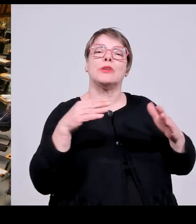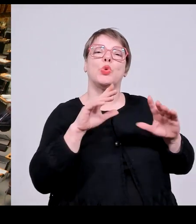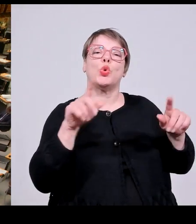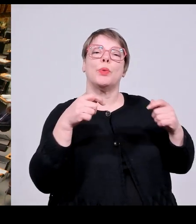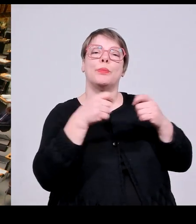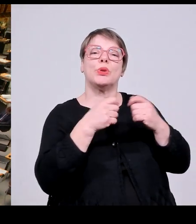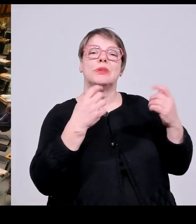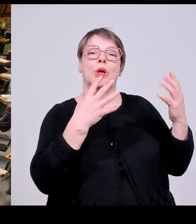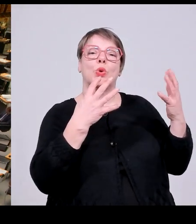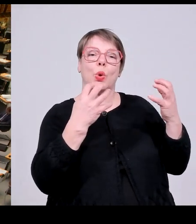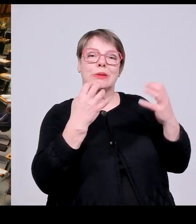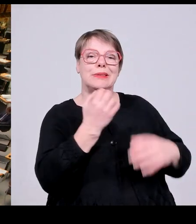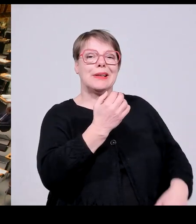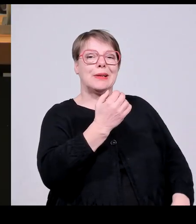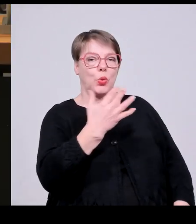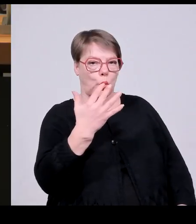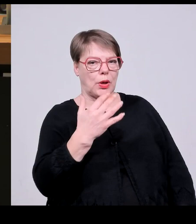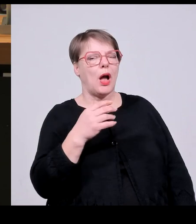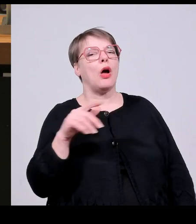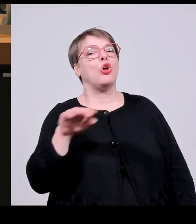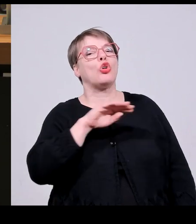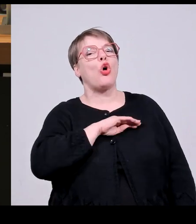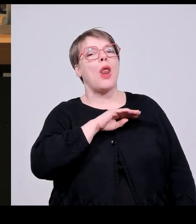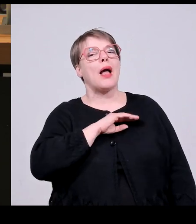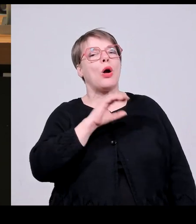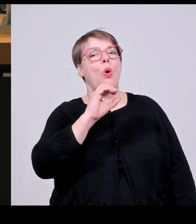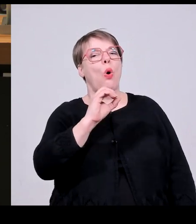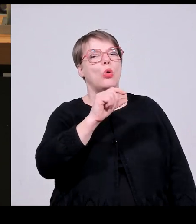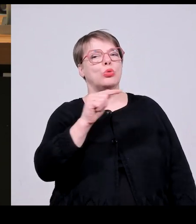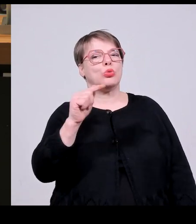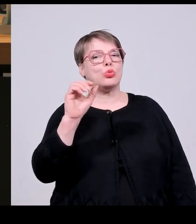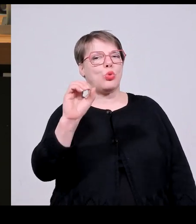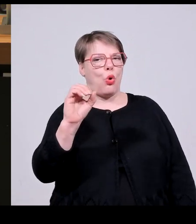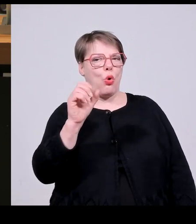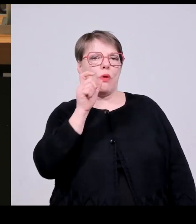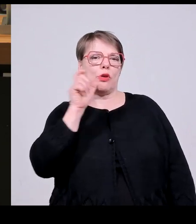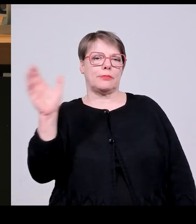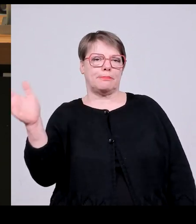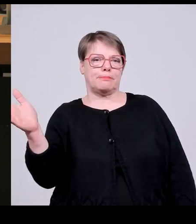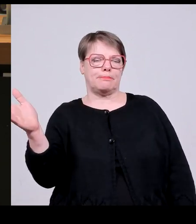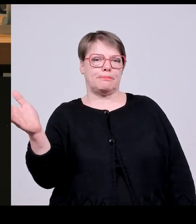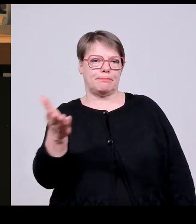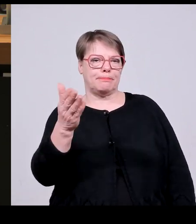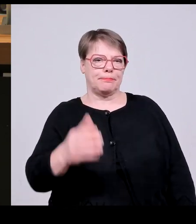Sehr geehrte Frau Präsidentin, sehr geehrte Damen und Herren! Hier im Saal und zu Hause an den diversen Endgeräte.